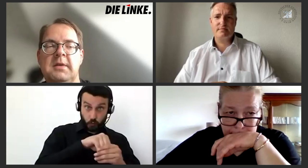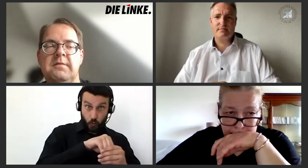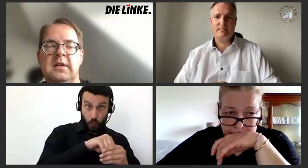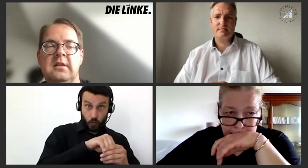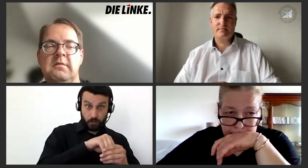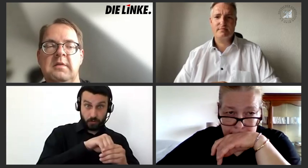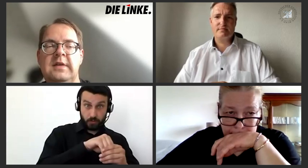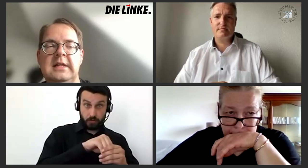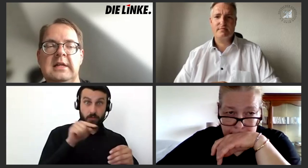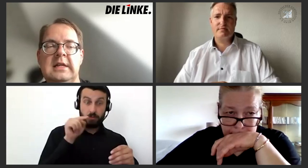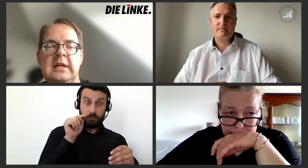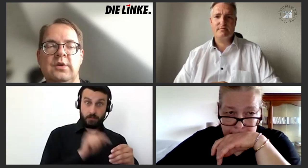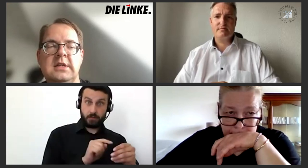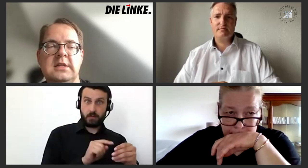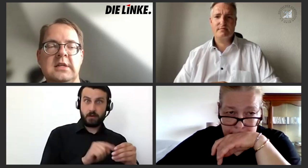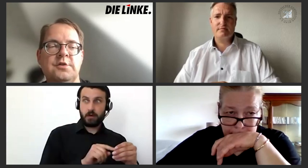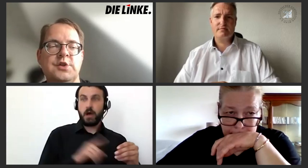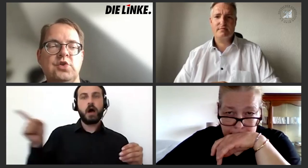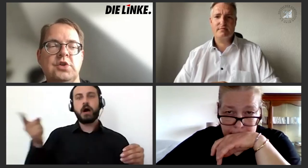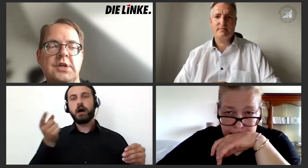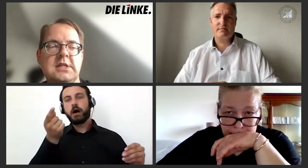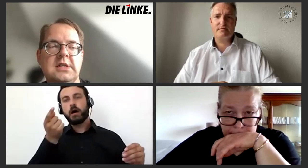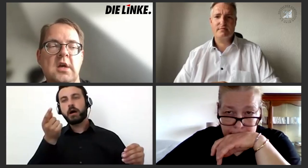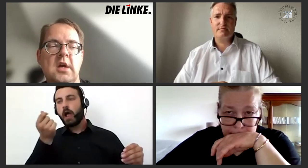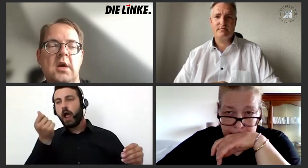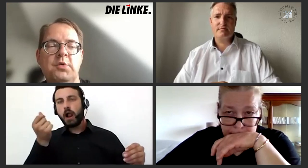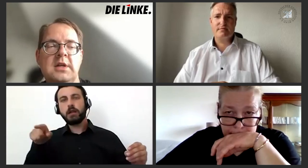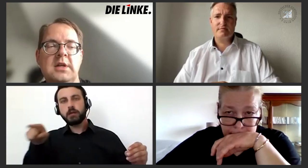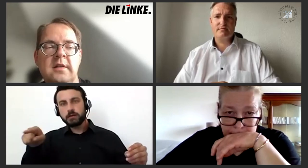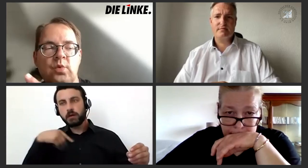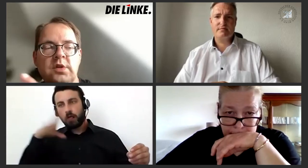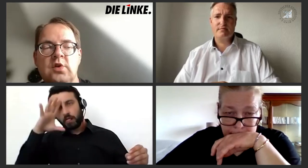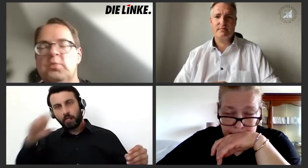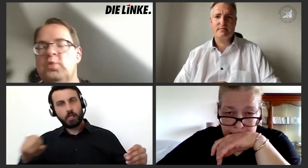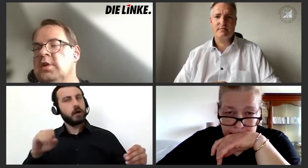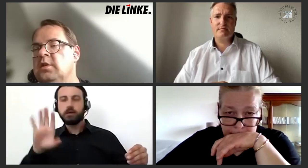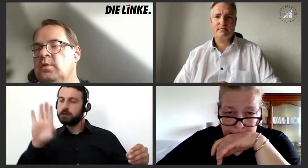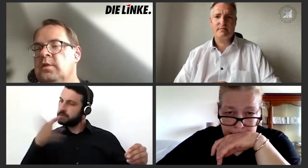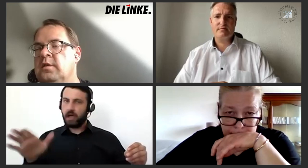LINKEN nicht davon abhängig gemacht werden, wie viel genau diese Inklusion kostet. Bund, Länder